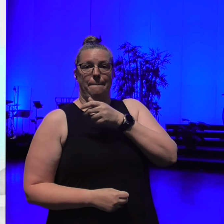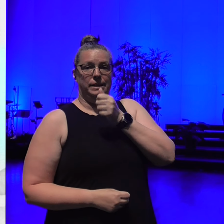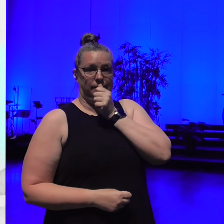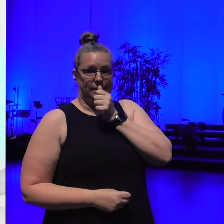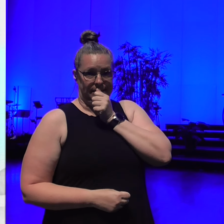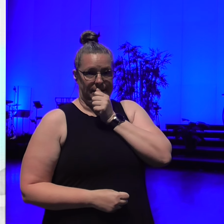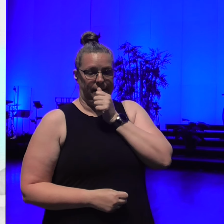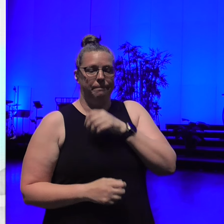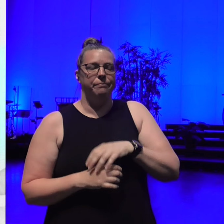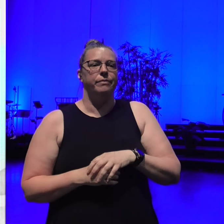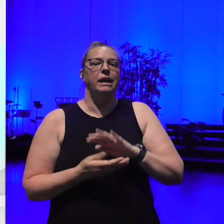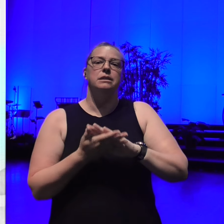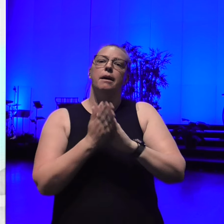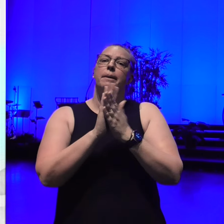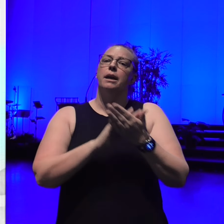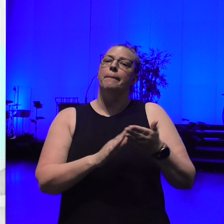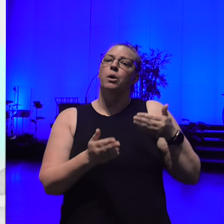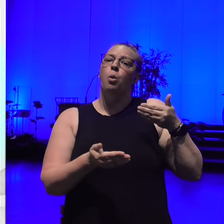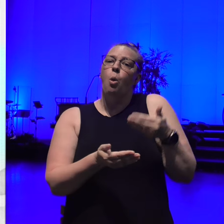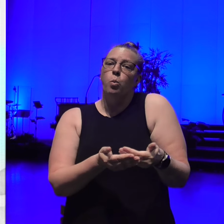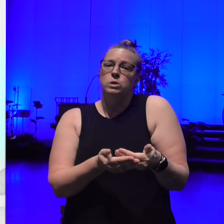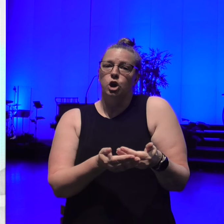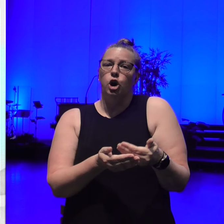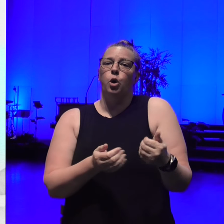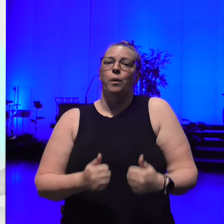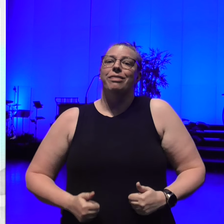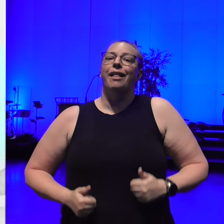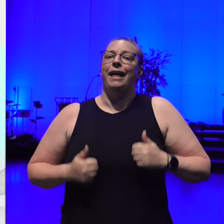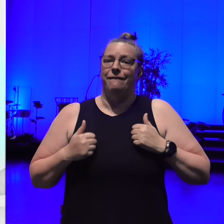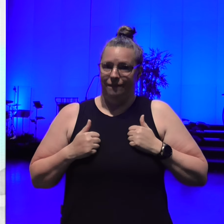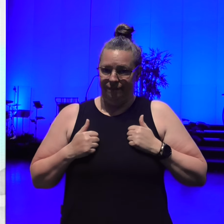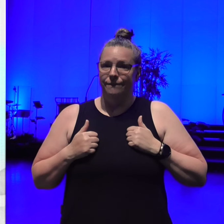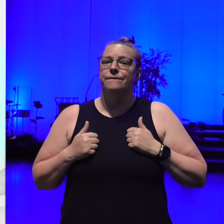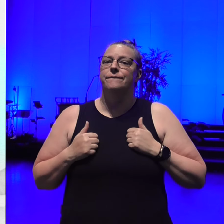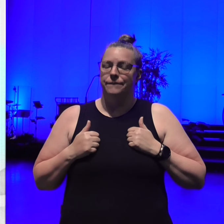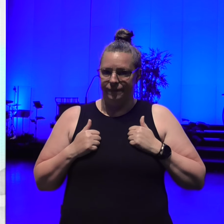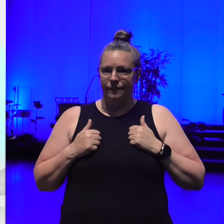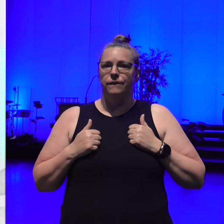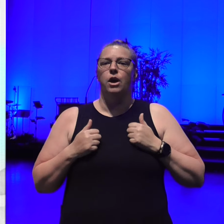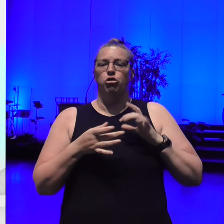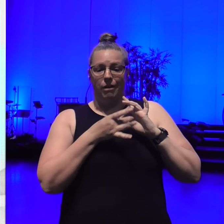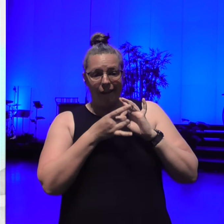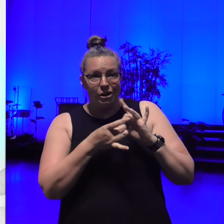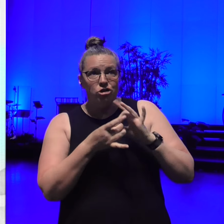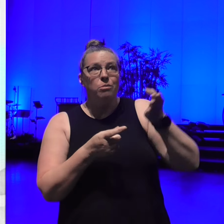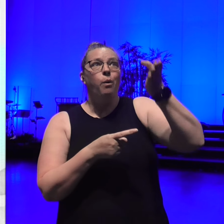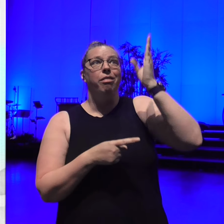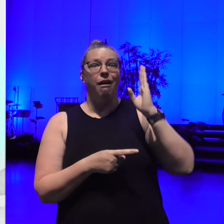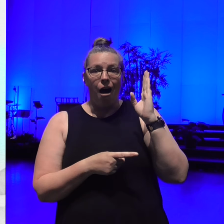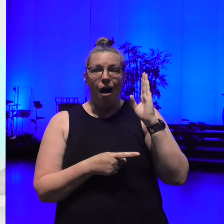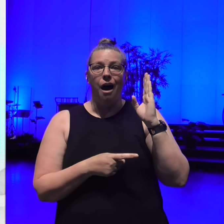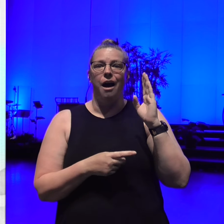uh acercarnos a nuestra vida sobre una relación más íntima con Dios sobre